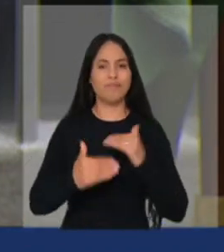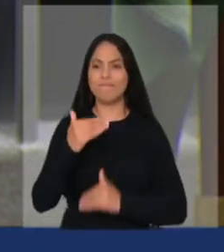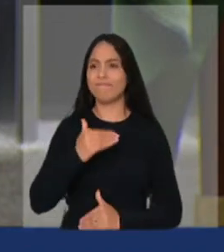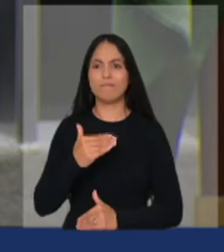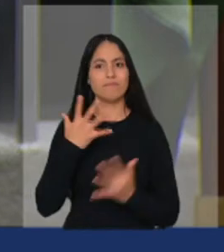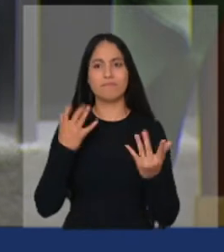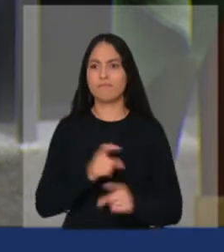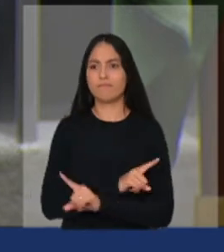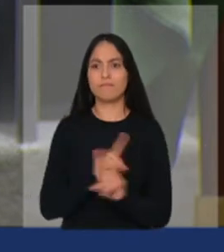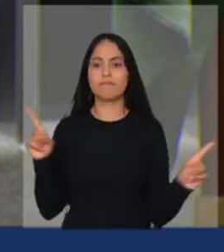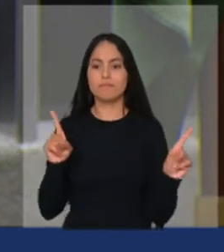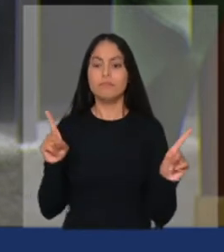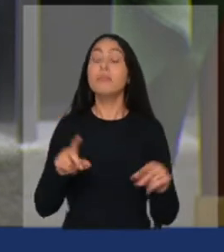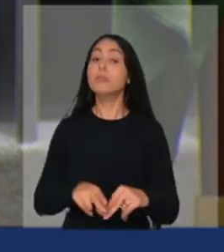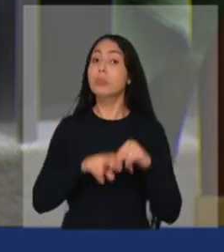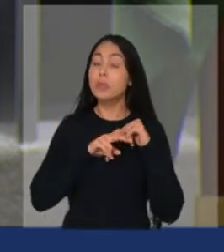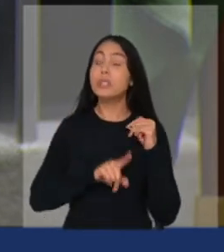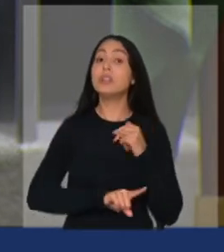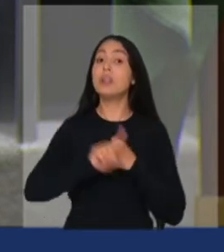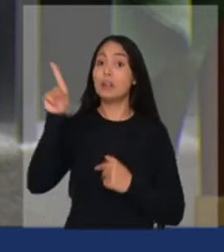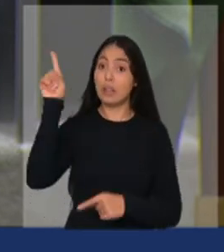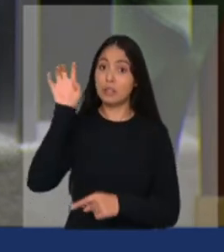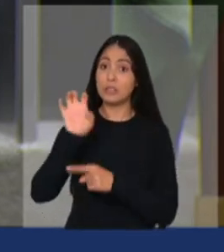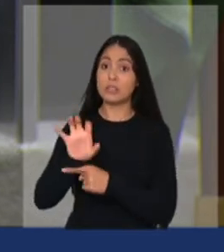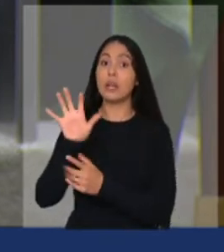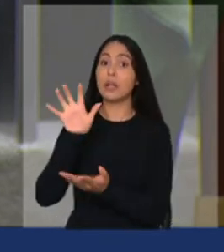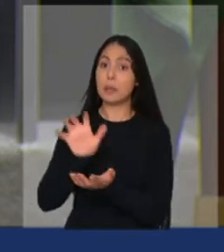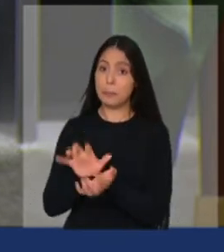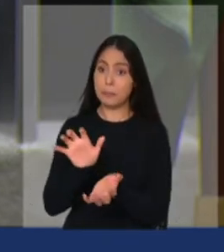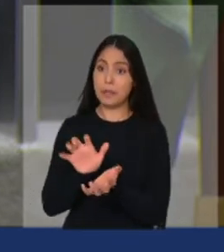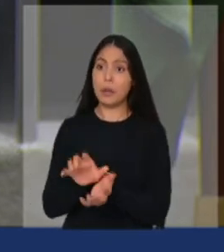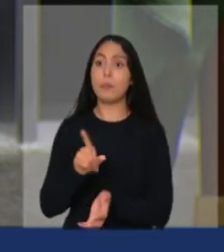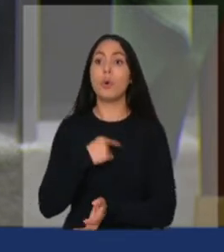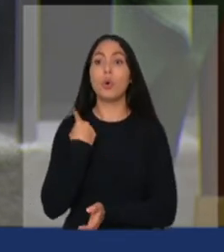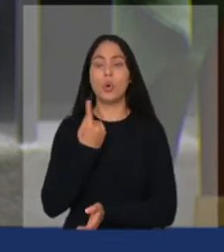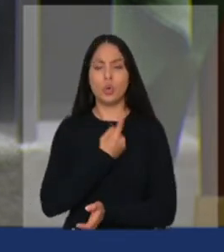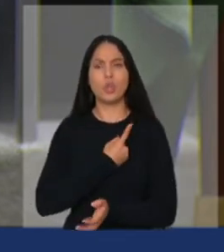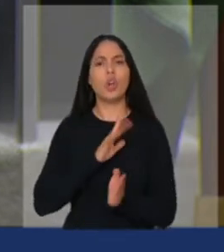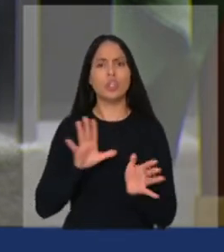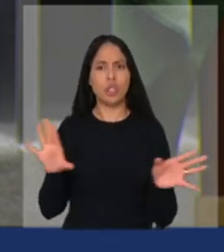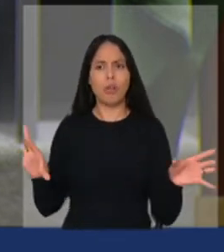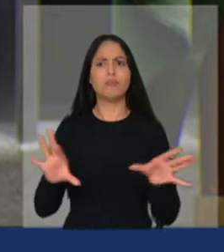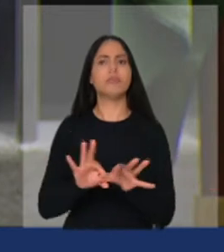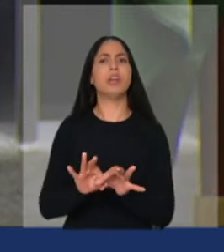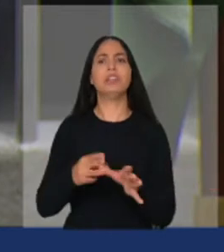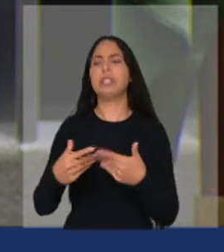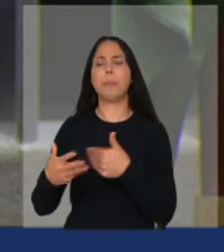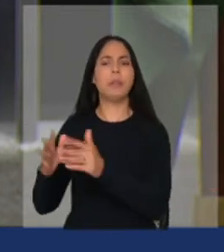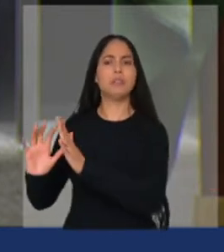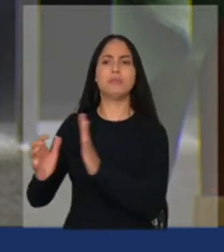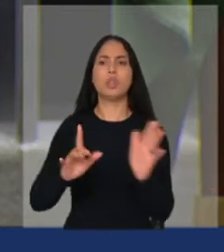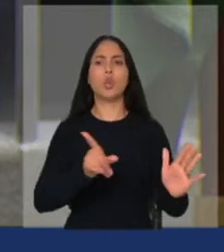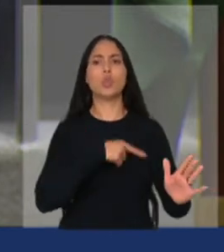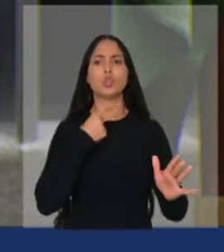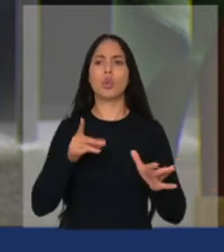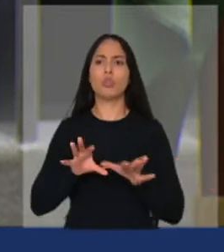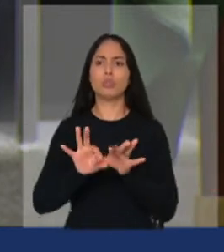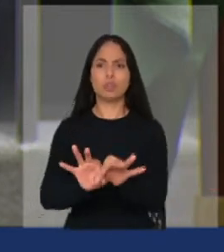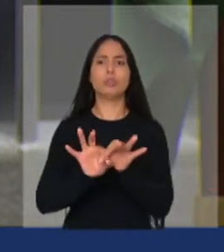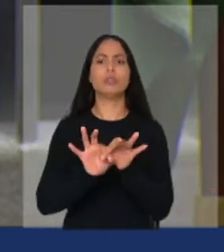LUTA, DO MEU AVÔMIGUEL ARRAES, E COM CERTEZA VAMOS CONSEGUIR CONCRETIZÁ-LA, E QUEIRA OU NÃO BOLSONARO, QUEIRA OU NÃO QUEIRA AQUELES QUE QUEREM O QUE NORDESTE